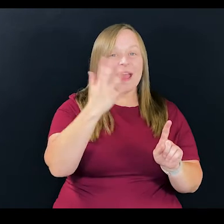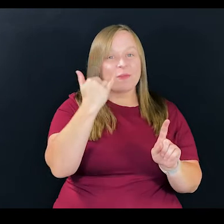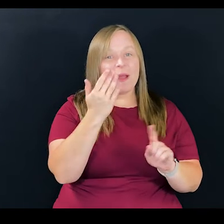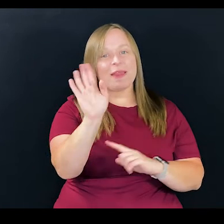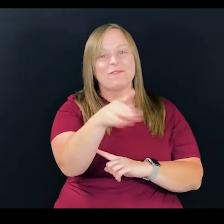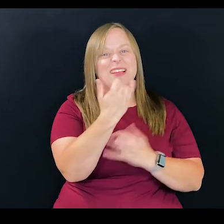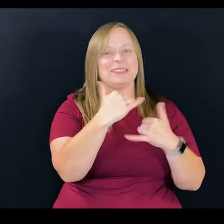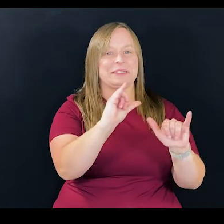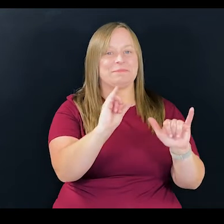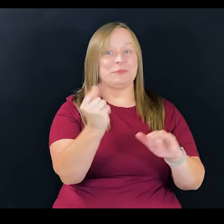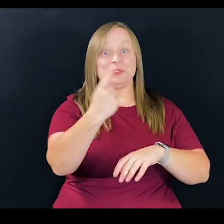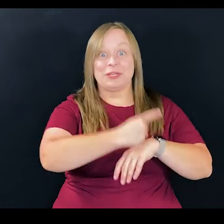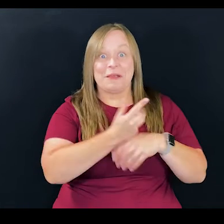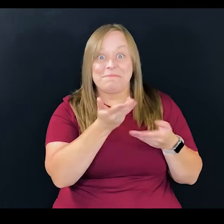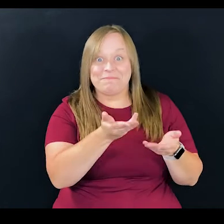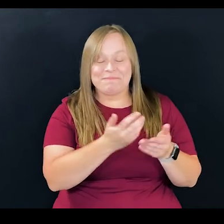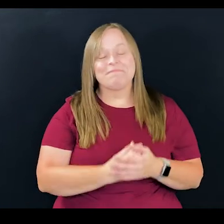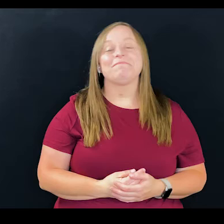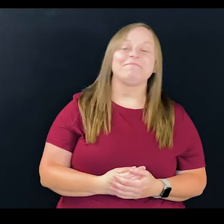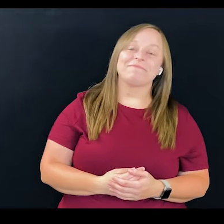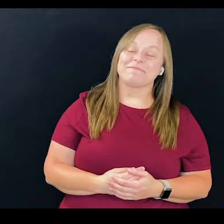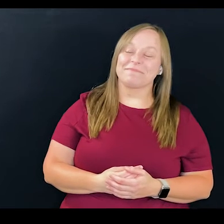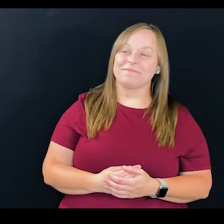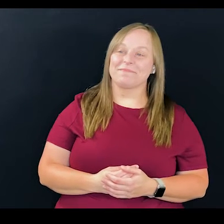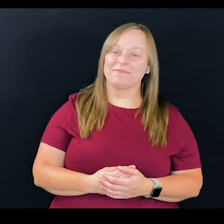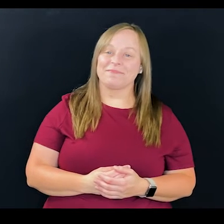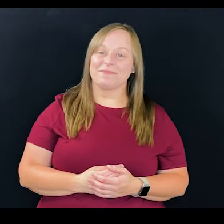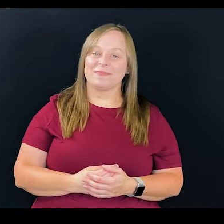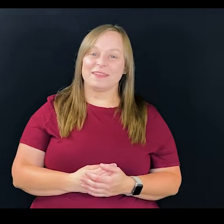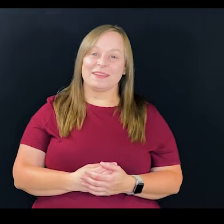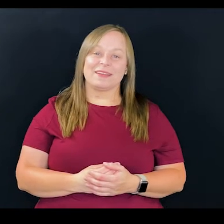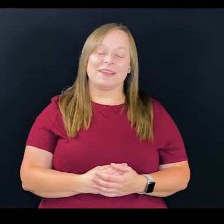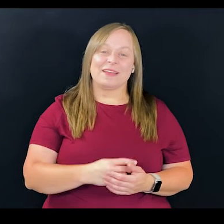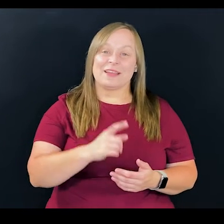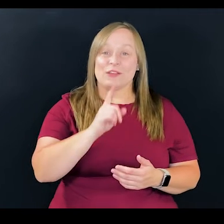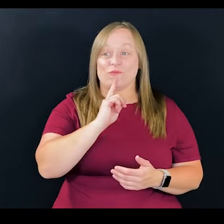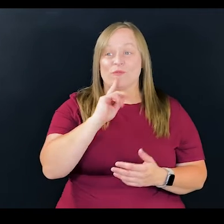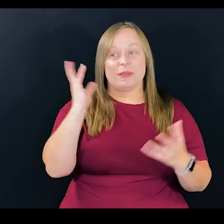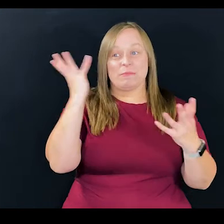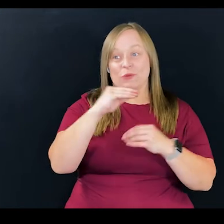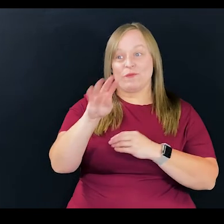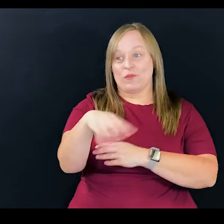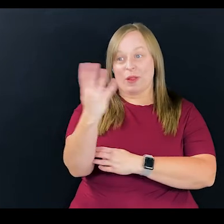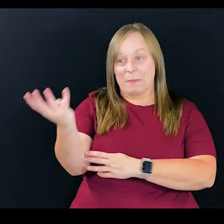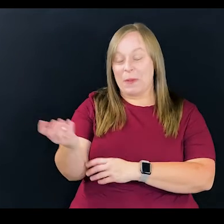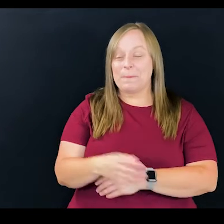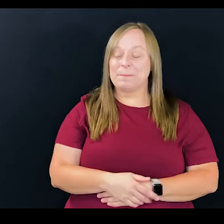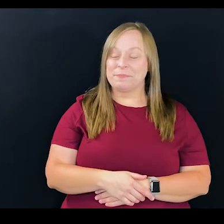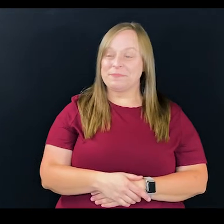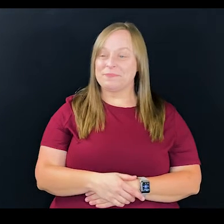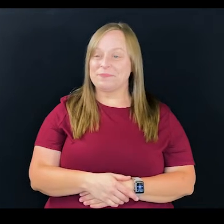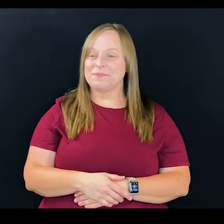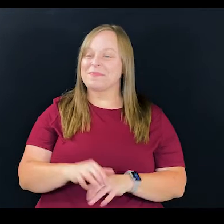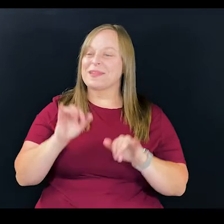Por eso la bandera existe todavía hoy. De verdad que es bonito, es un arcoíris.